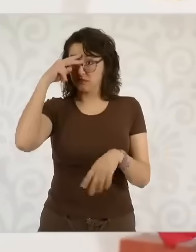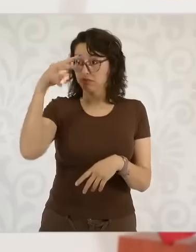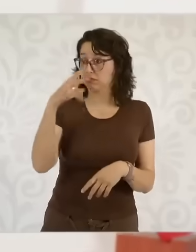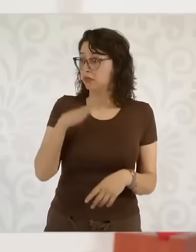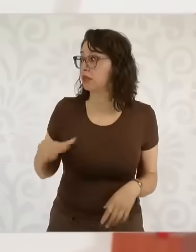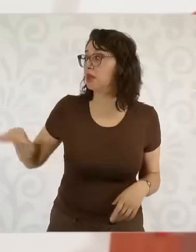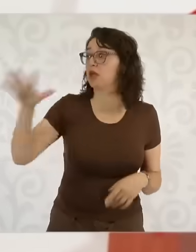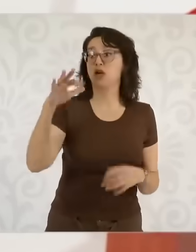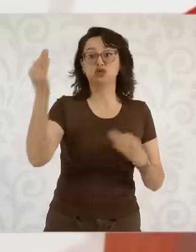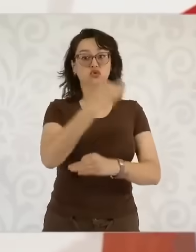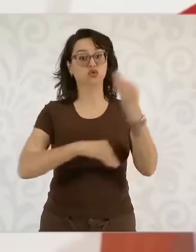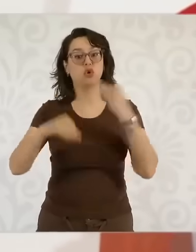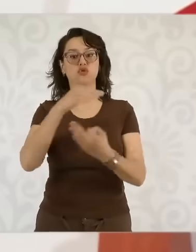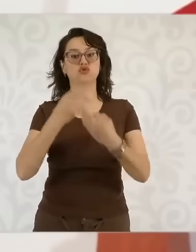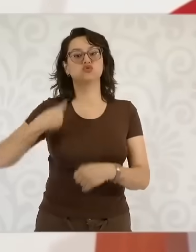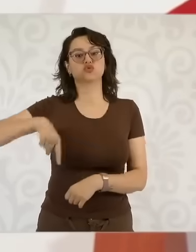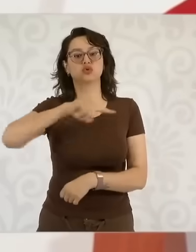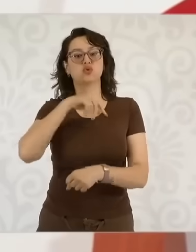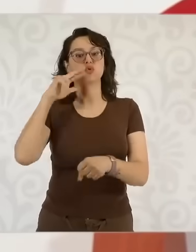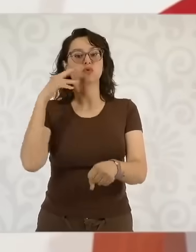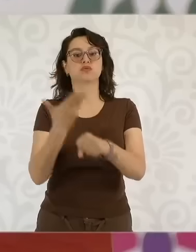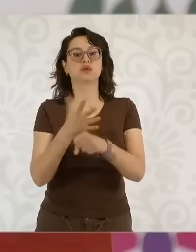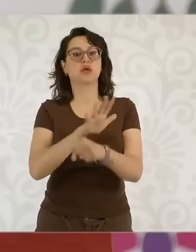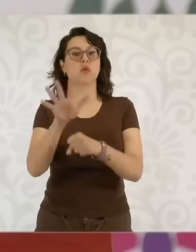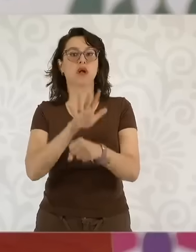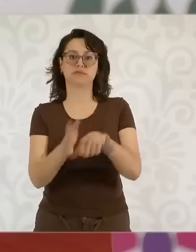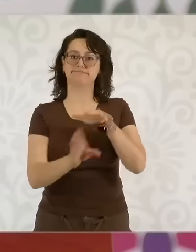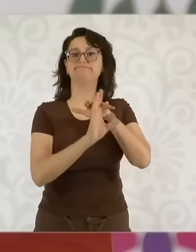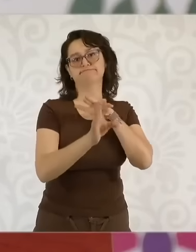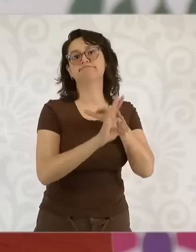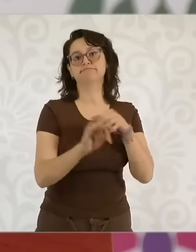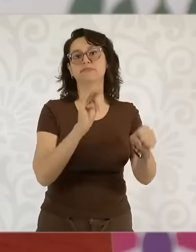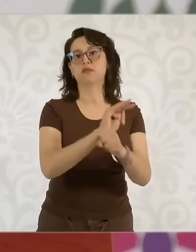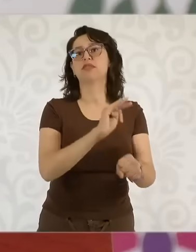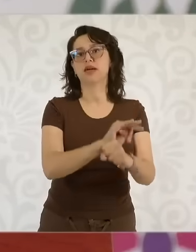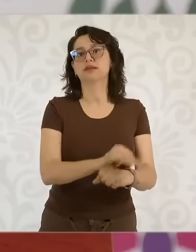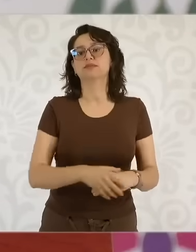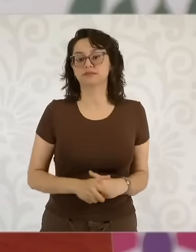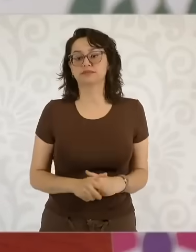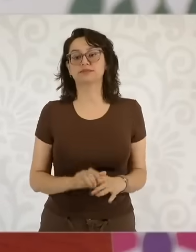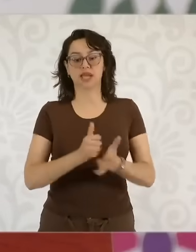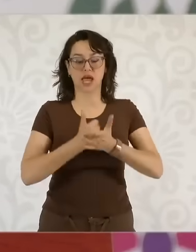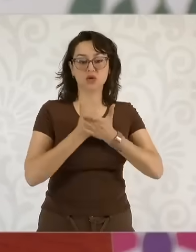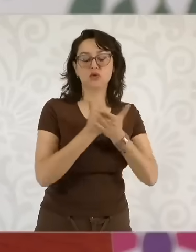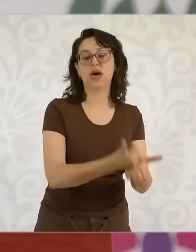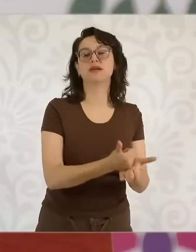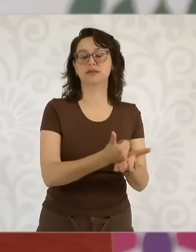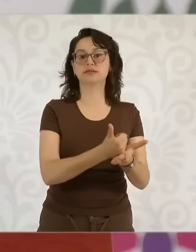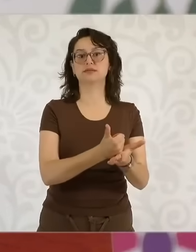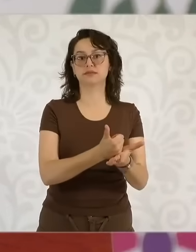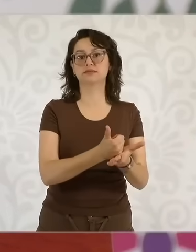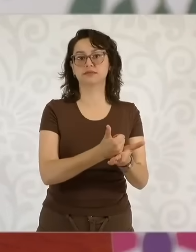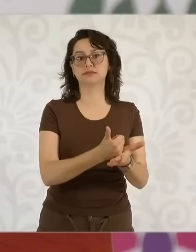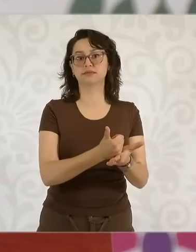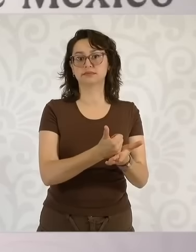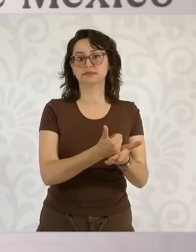a todas y a todos defender a nuestros compatriotas ayudarles